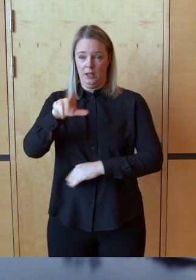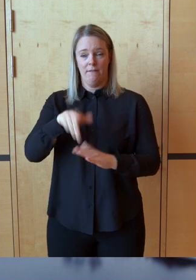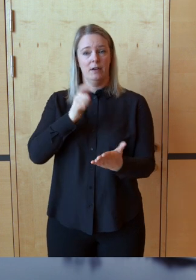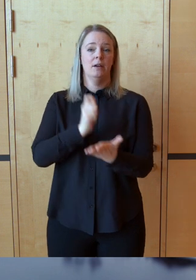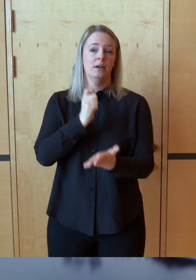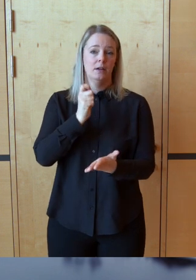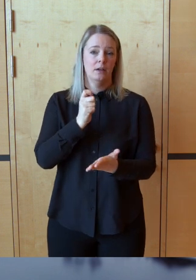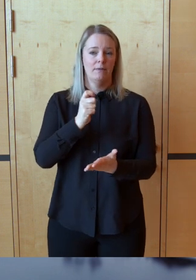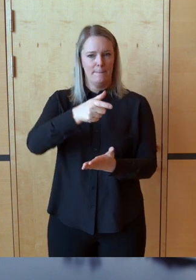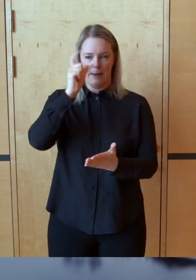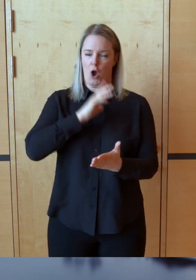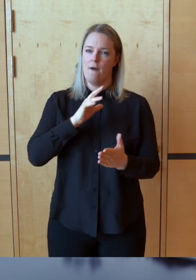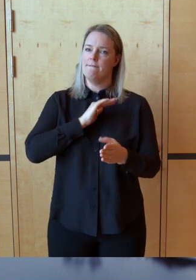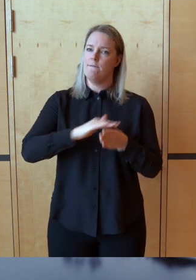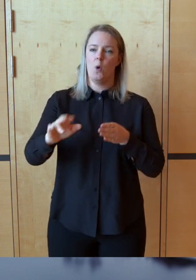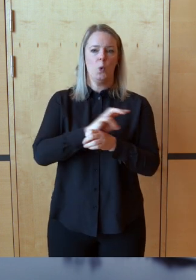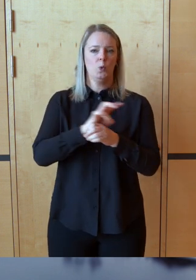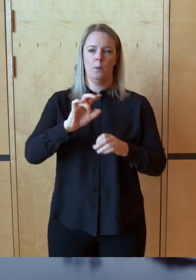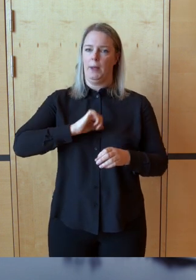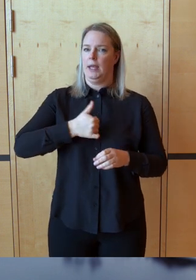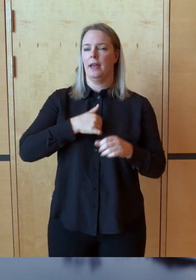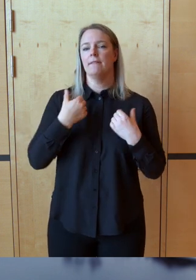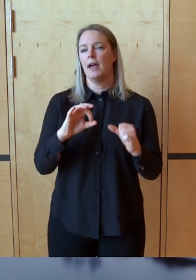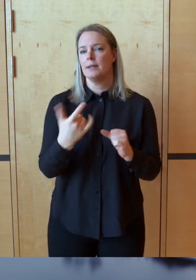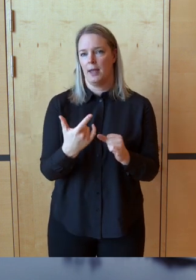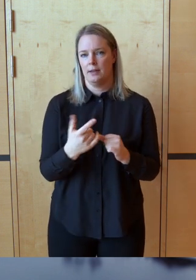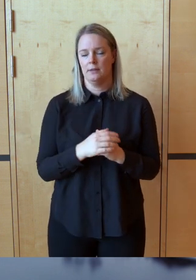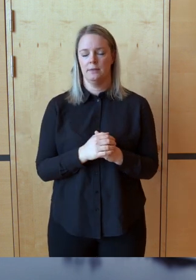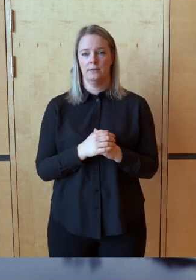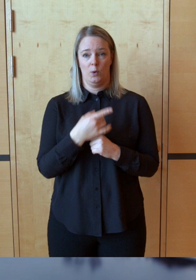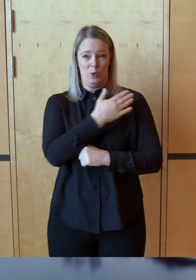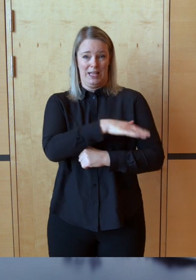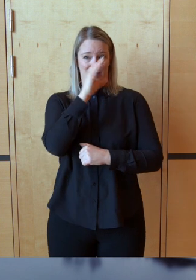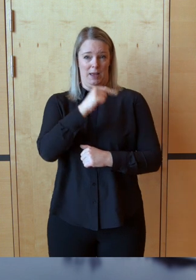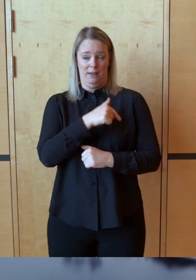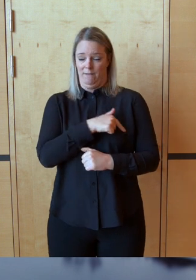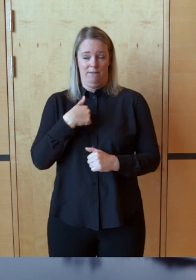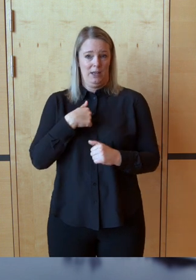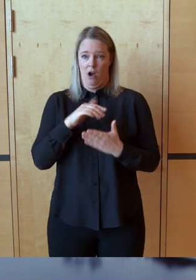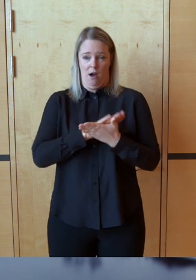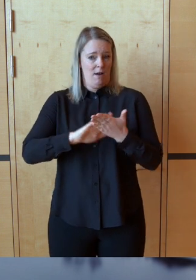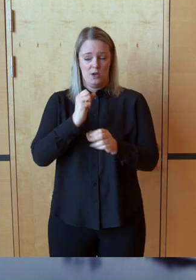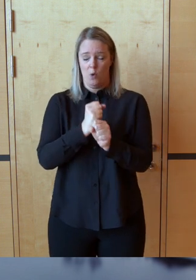De har ju full koll på sin verksamhet Och de tjänstemän har inte jobba på utryckningsstyrka tidigare